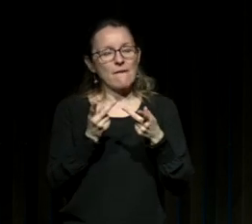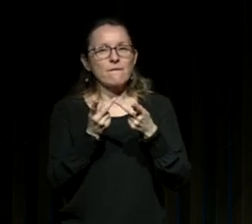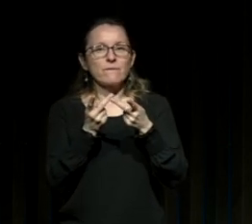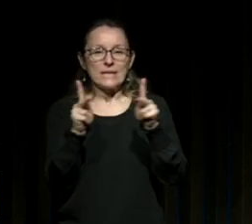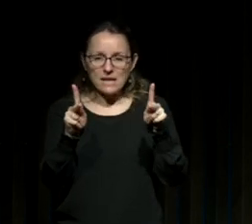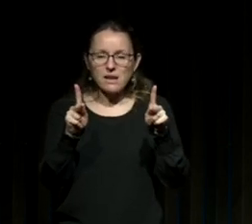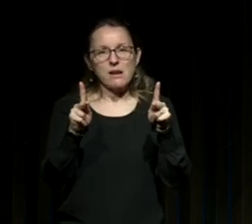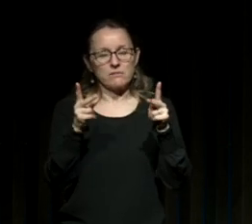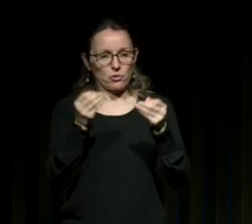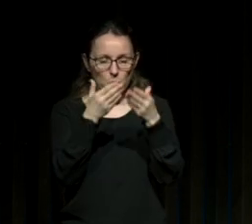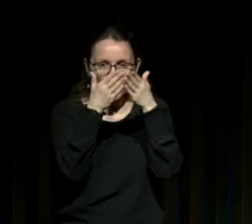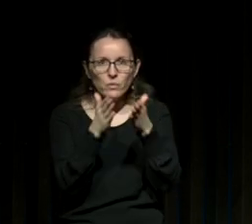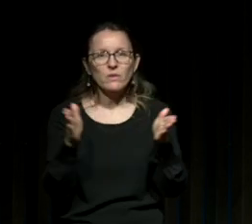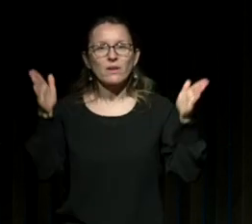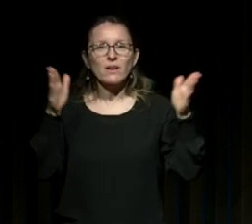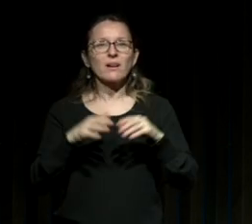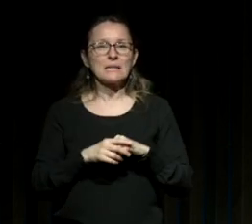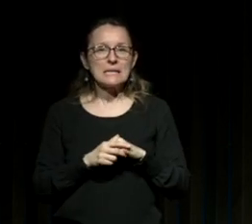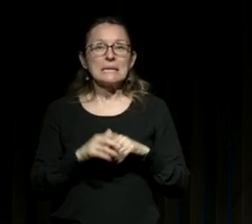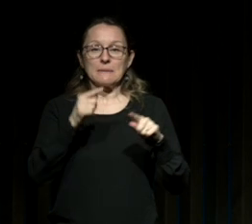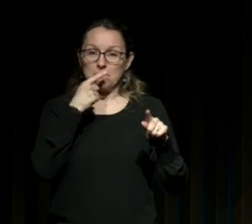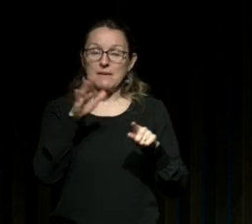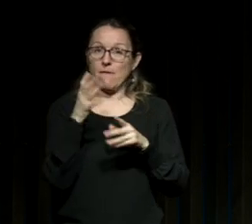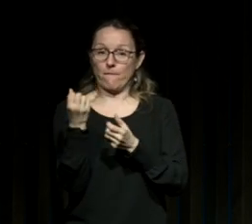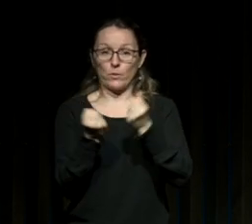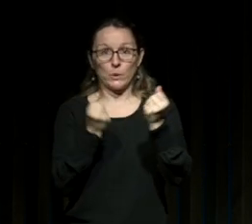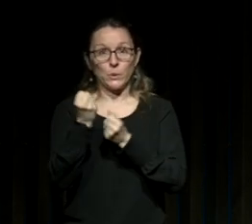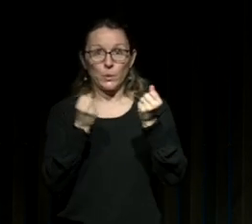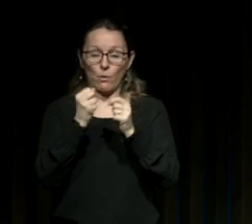que les voitures ne traverse plus la ville mais passe du nord au sud de la ville avec un tunnel